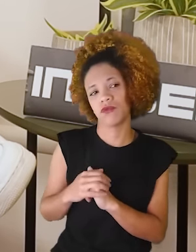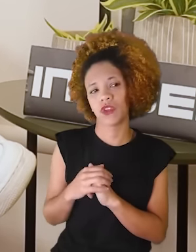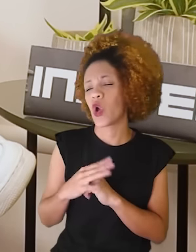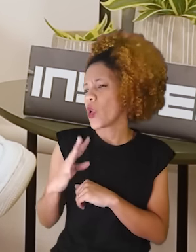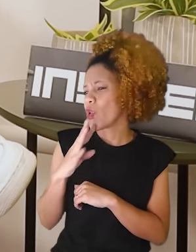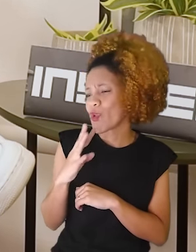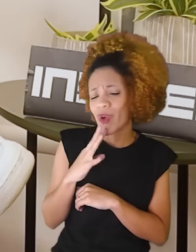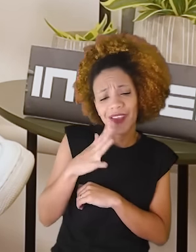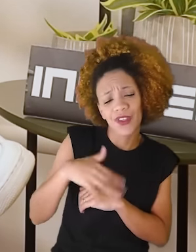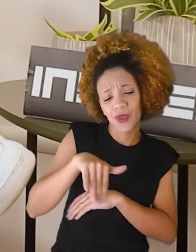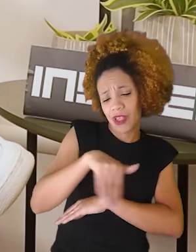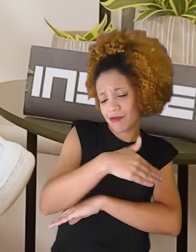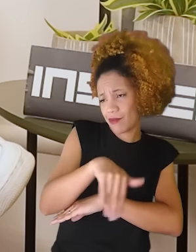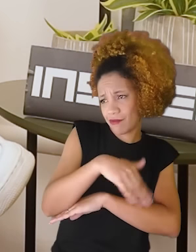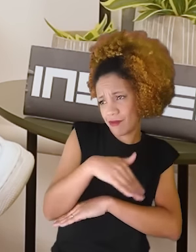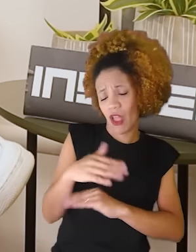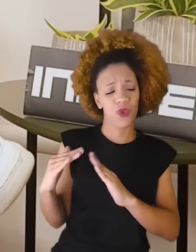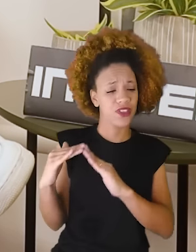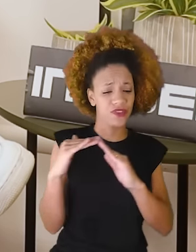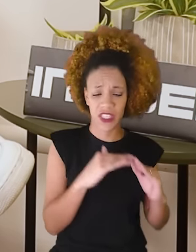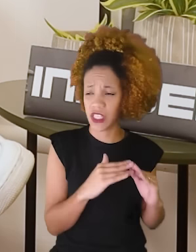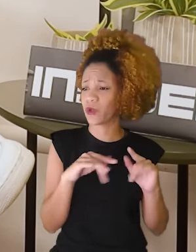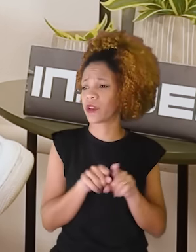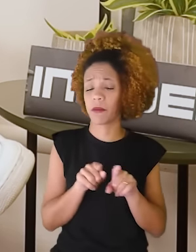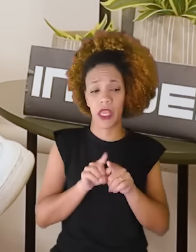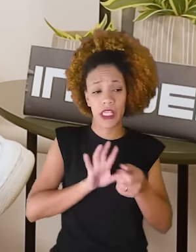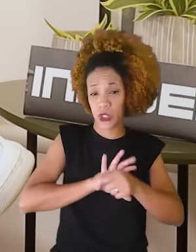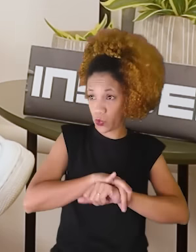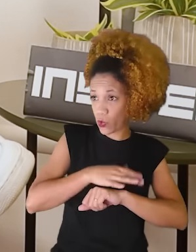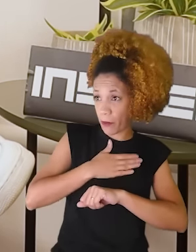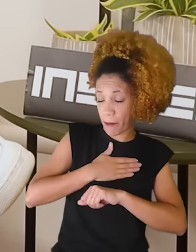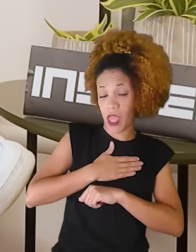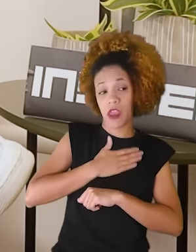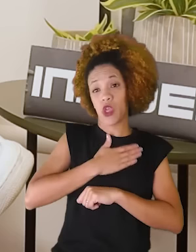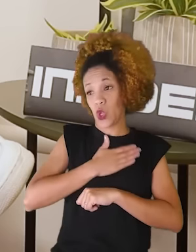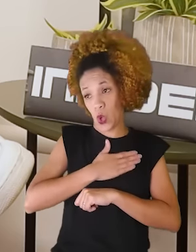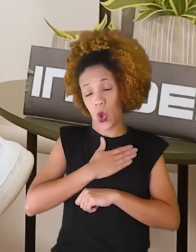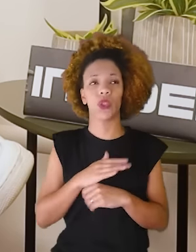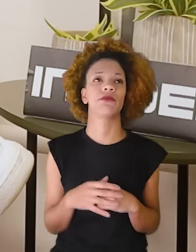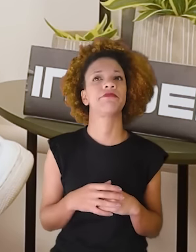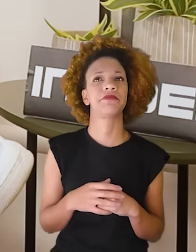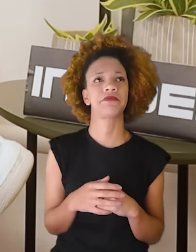todos porteiros conheço todo mundo da rua né É um lugar um ambiente seguro para mim que eu gosto e